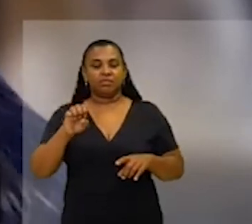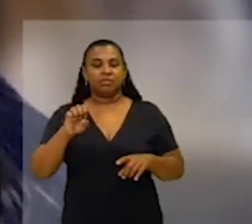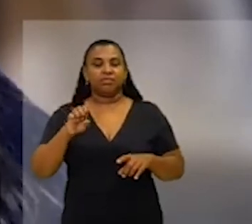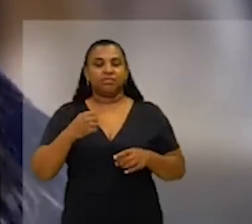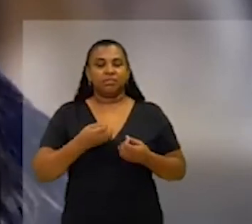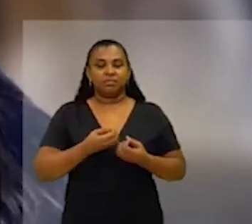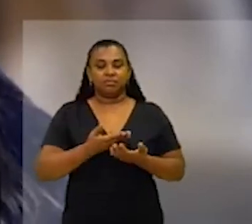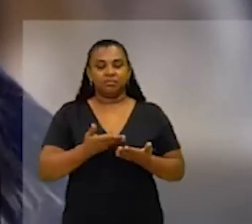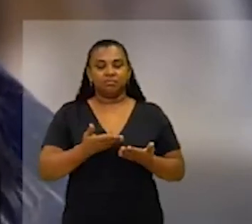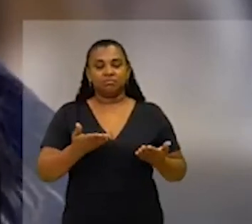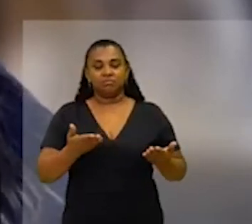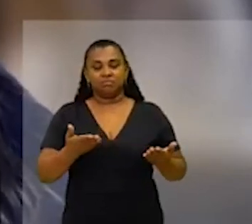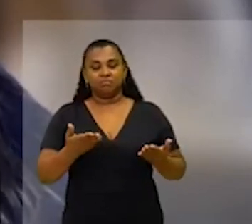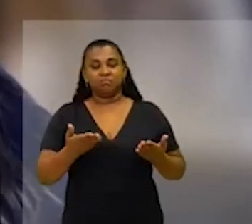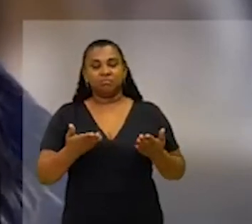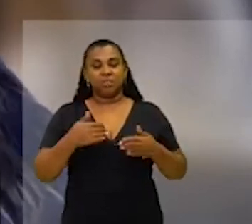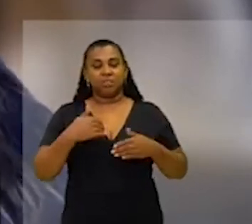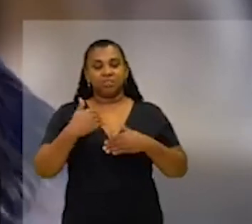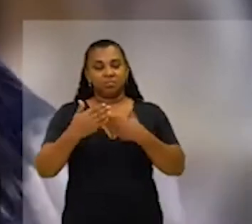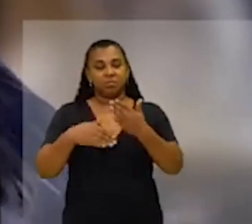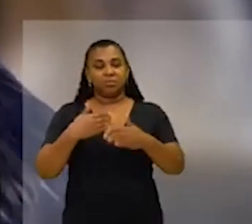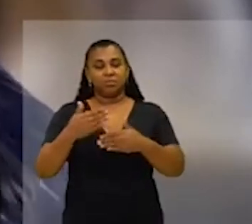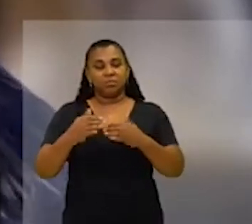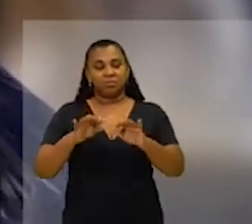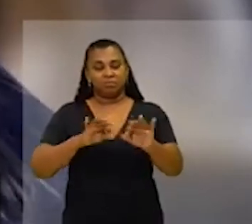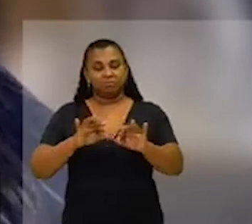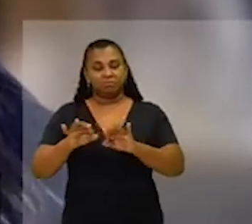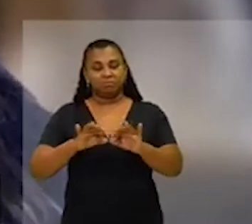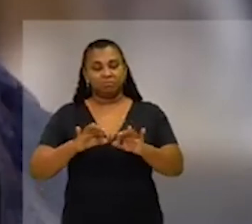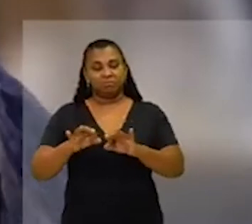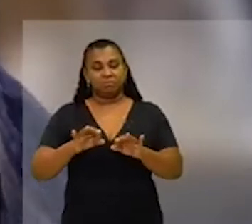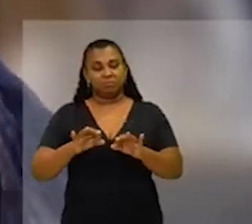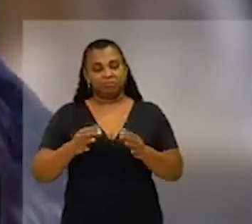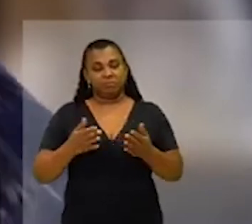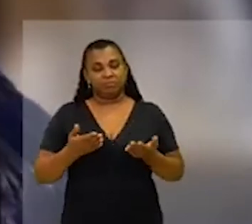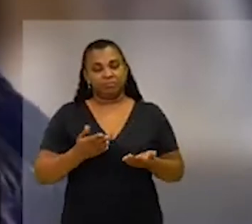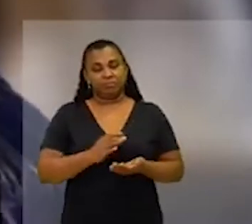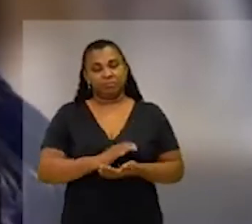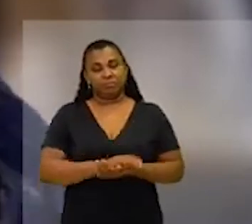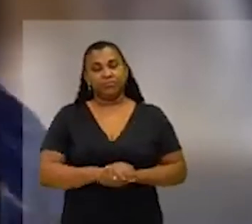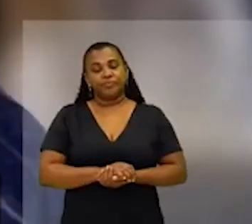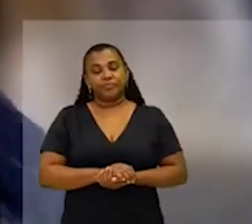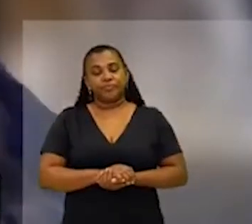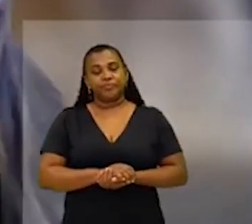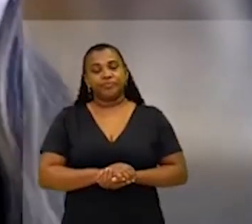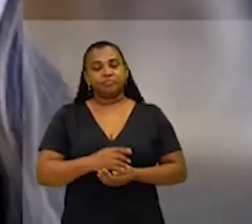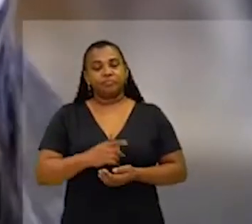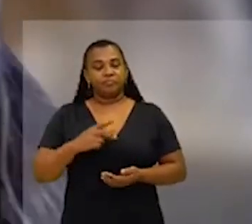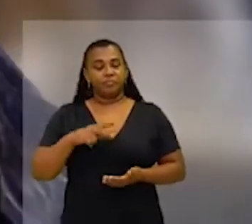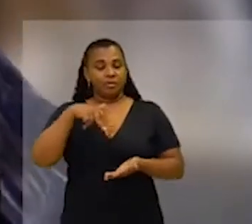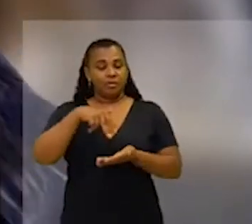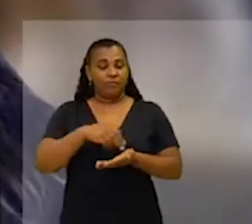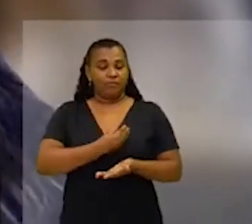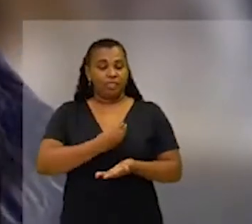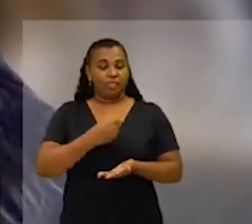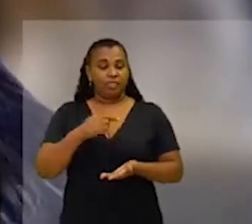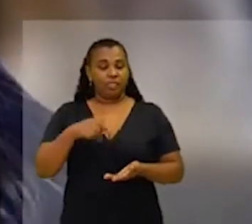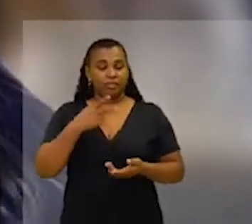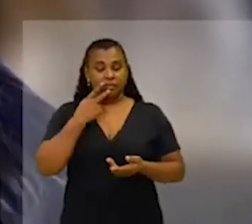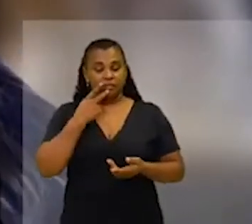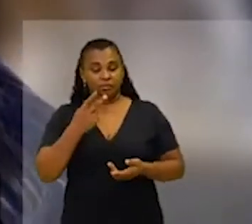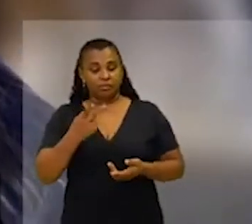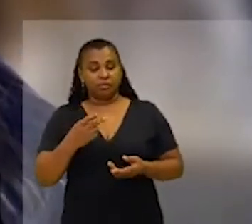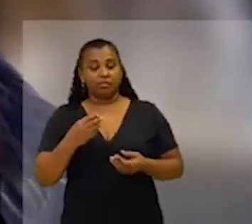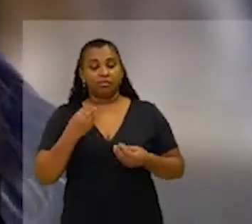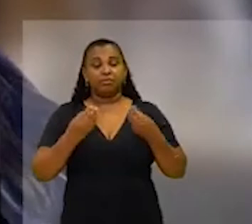e bom fato de eu estar presente aqui já diz o pão como a professora Silvana disse assim a